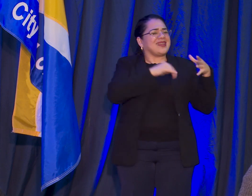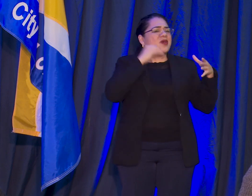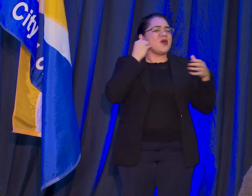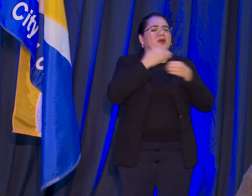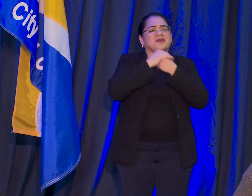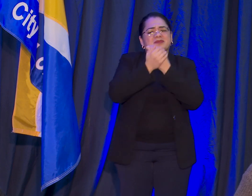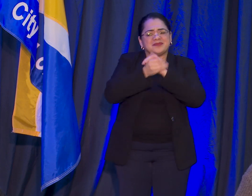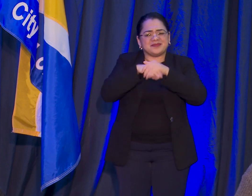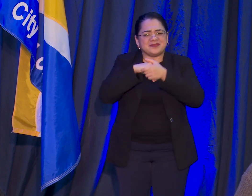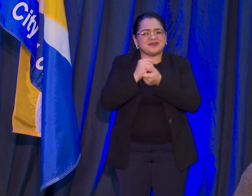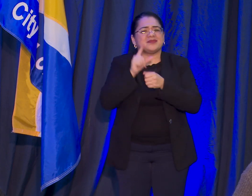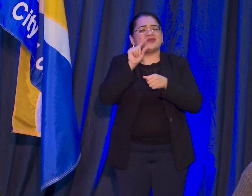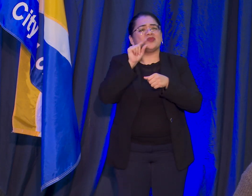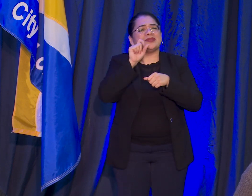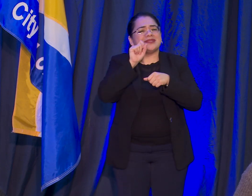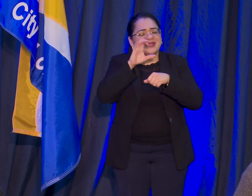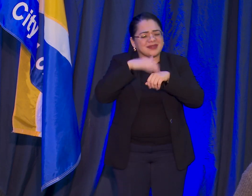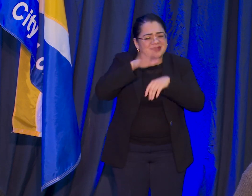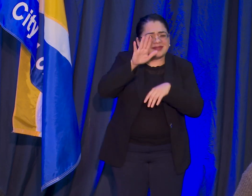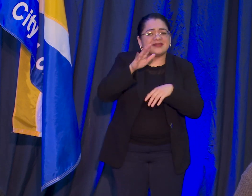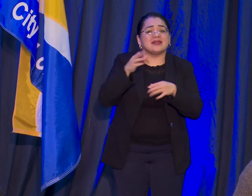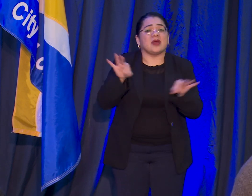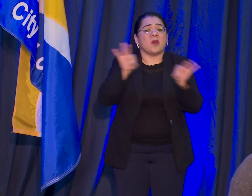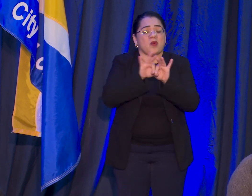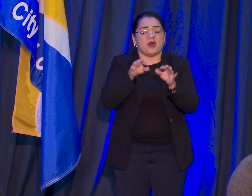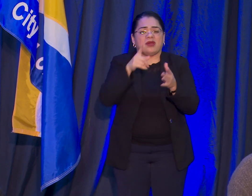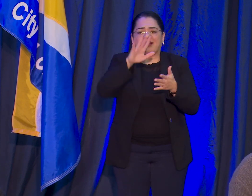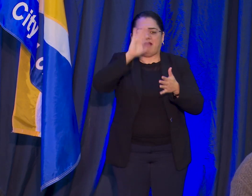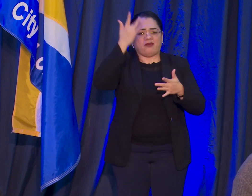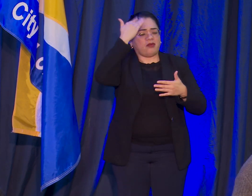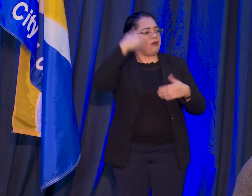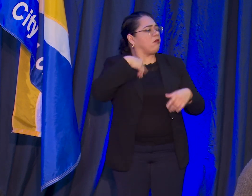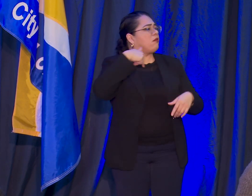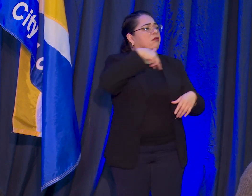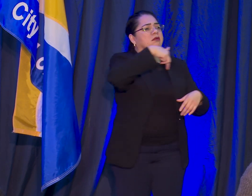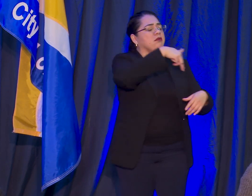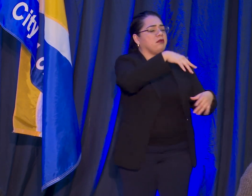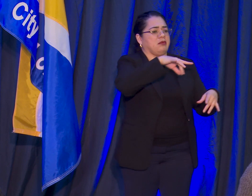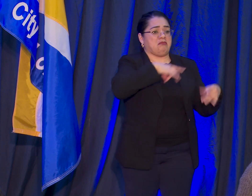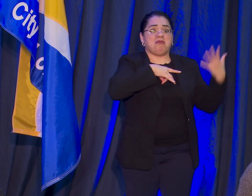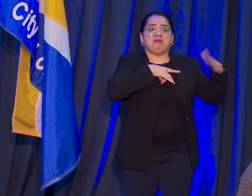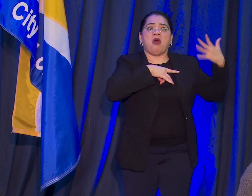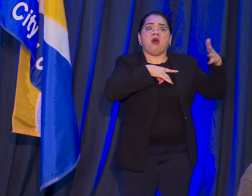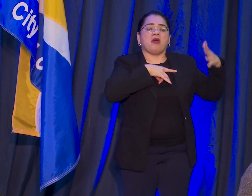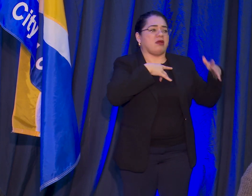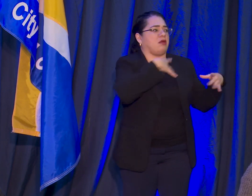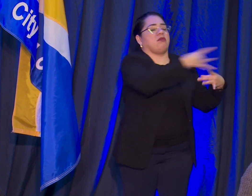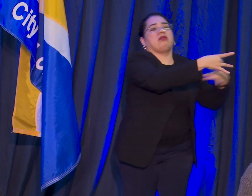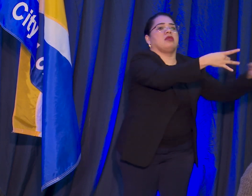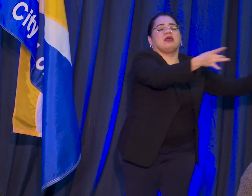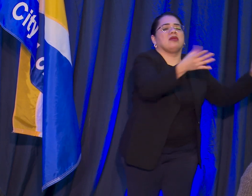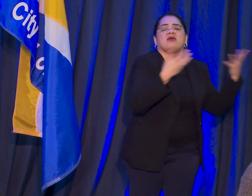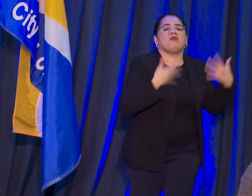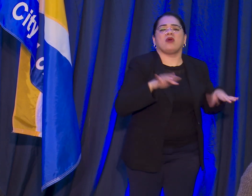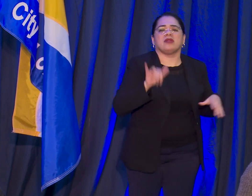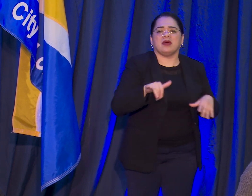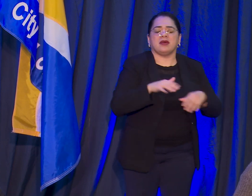veeru's y también queremos de los de sal ojos Arita no tenemos personas no